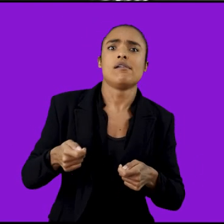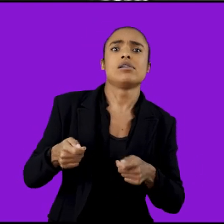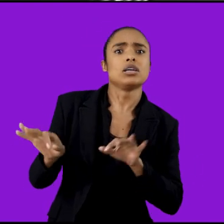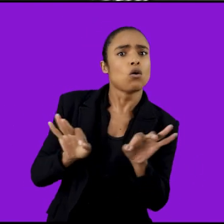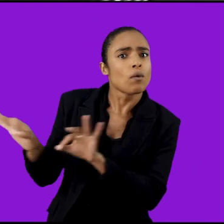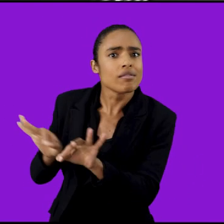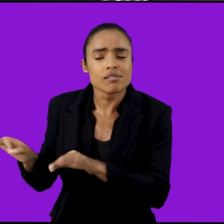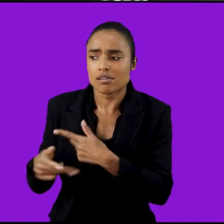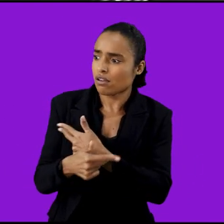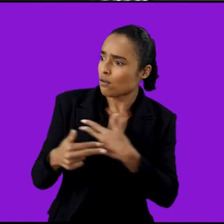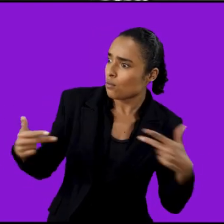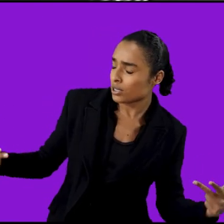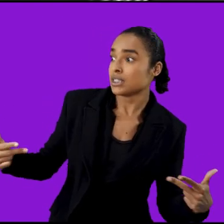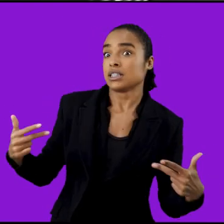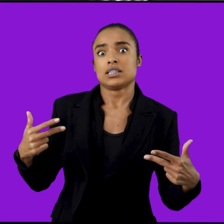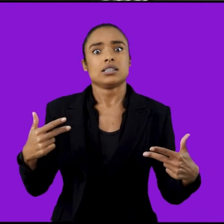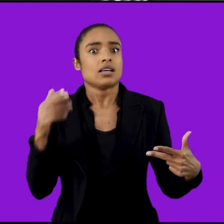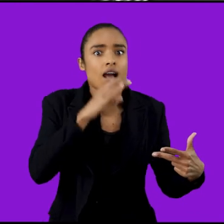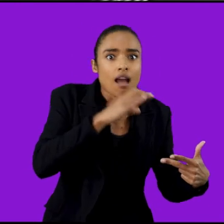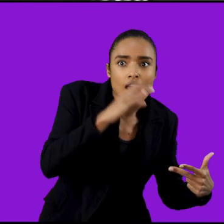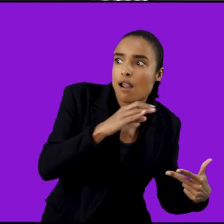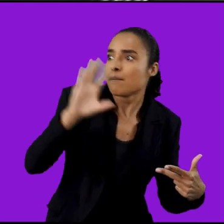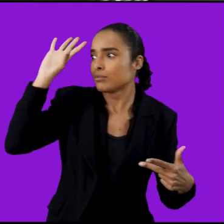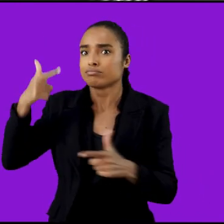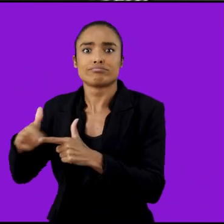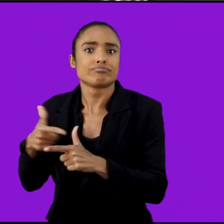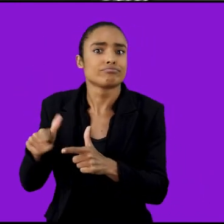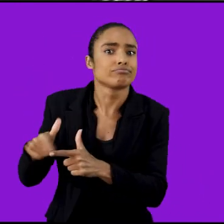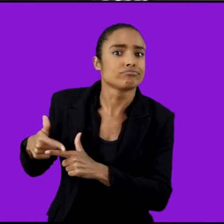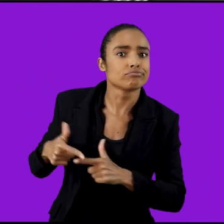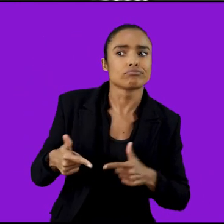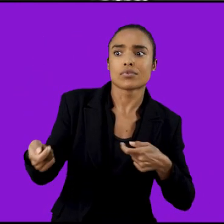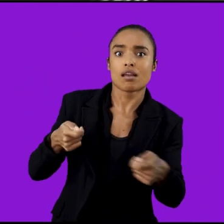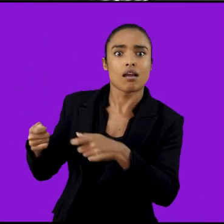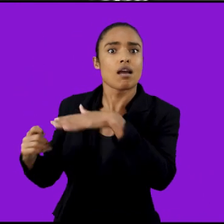tudo acontecer e dá um pepino aqui, corre ali. Resolve uma parada. Depois por trabalhar